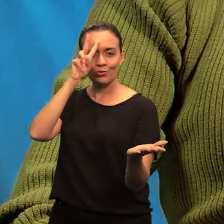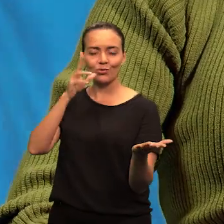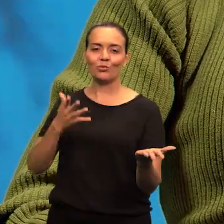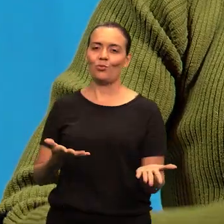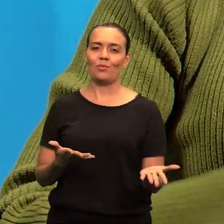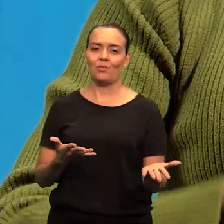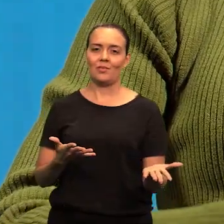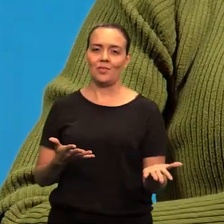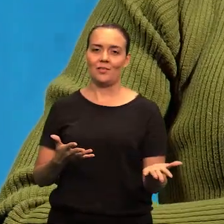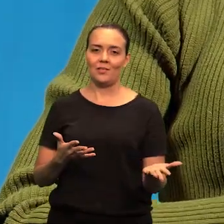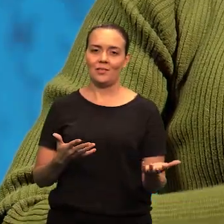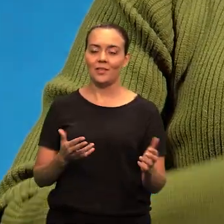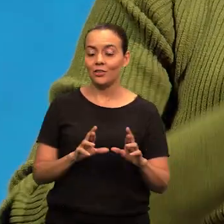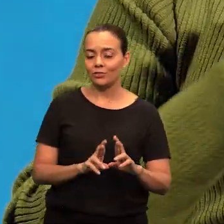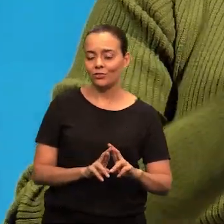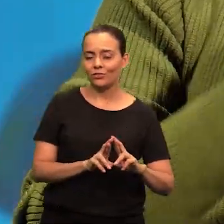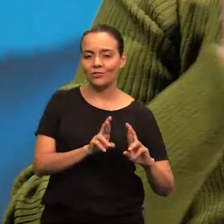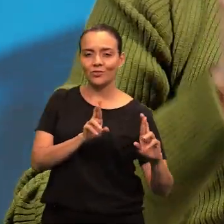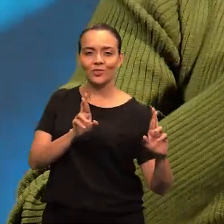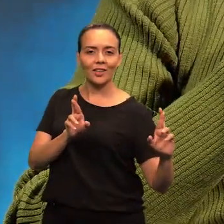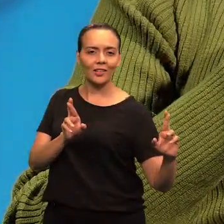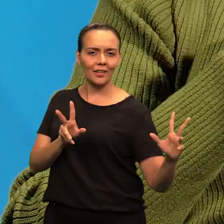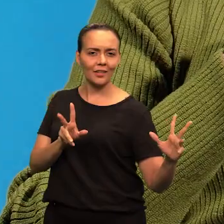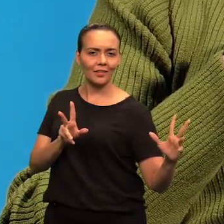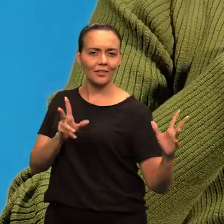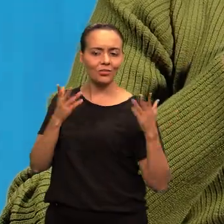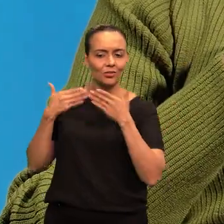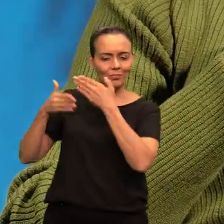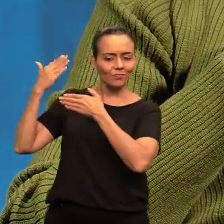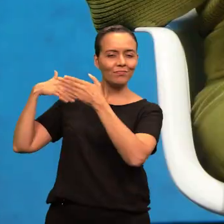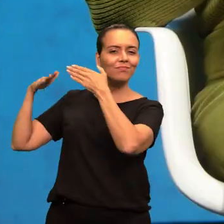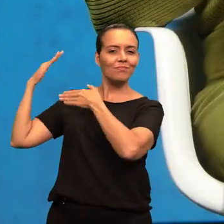E de trazer múltiplos agenciamentos na história.